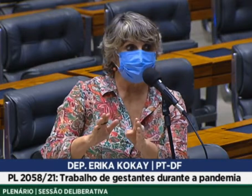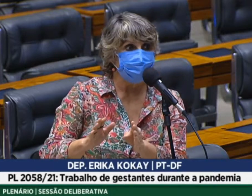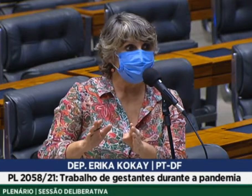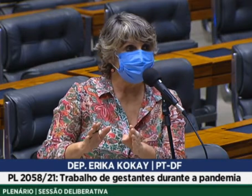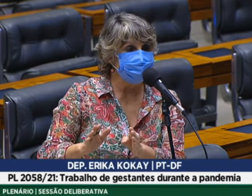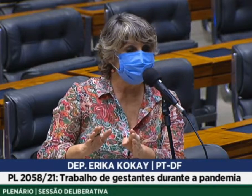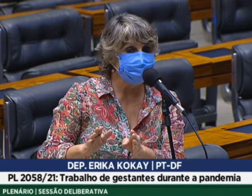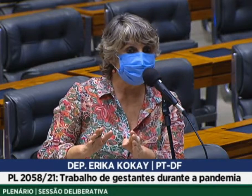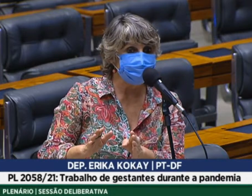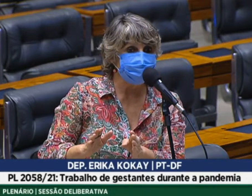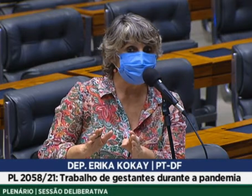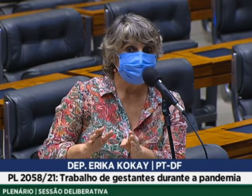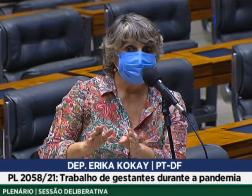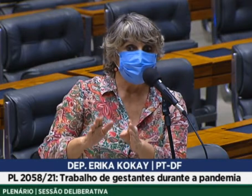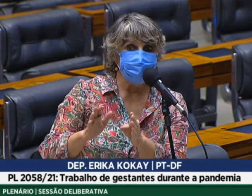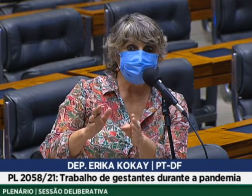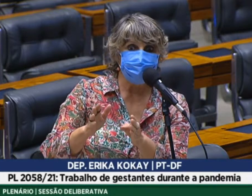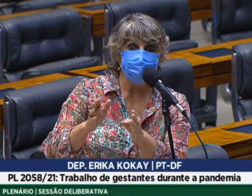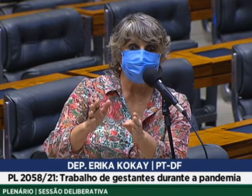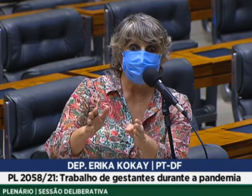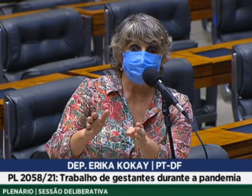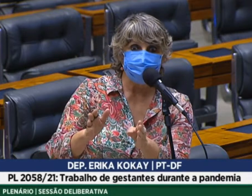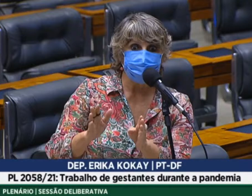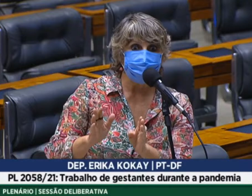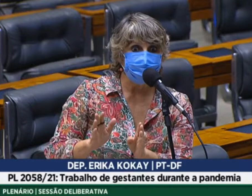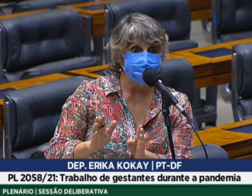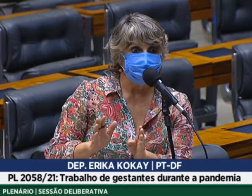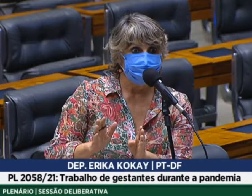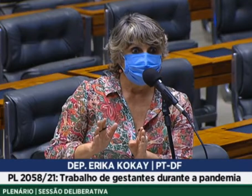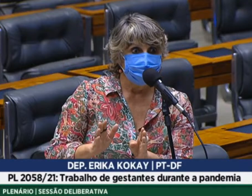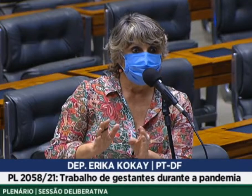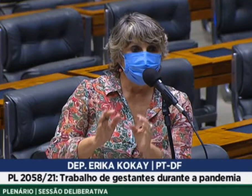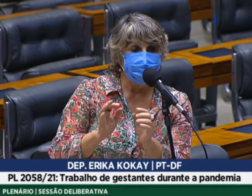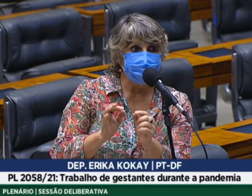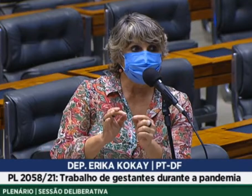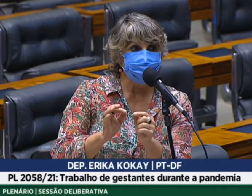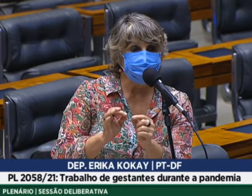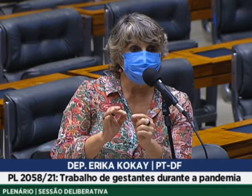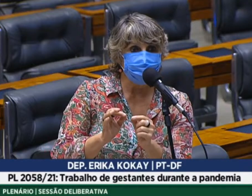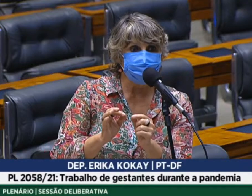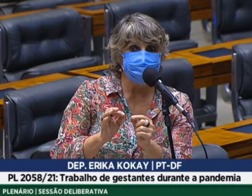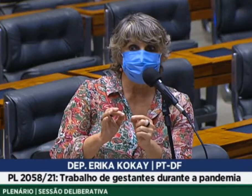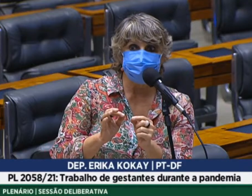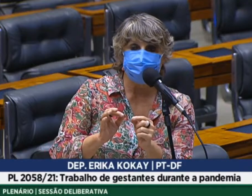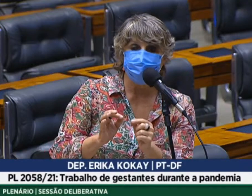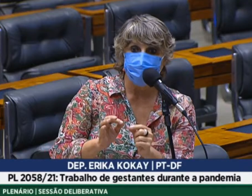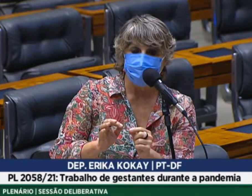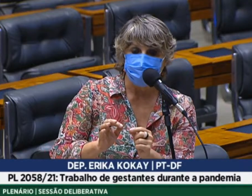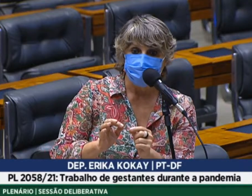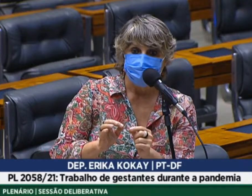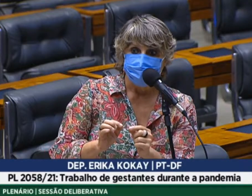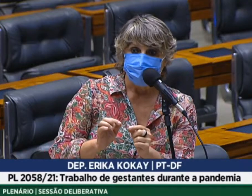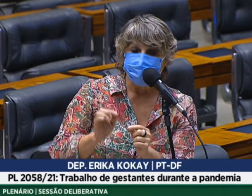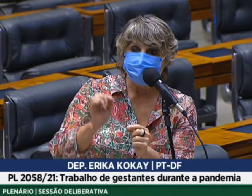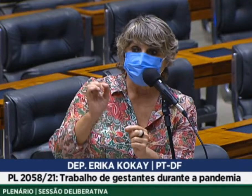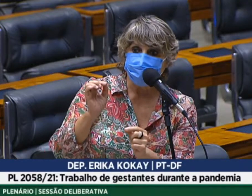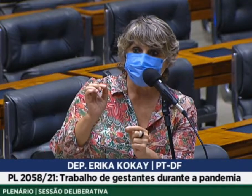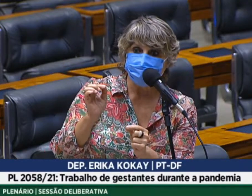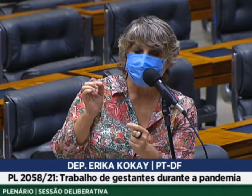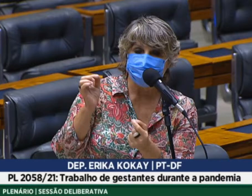IMUNIZADA POSSA VOLTAR AO TRABALHO. NUMA RELAÇÃO DE FORÇAS QUE É DESIGUAL. NÓS SABEMOS QUE A RELAÇÃO DE FORÇAS NÃO É A MESMA, ENTRE O EMPREGADOR E A EMPREGADA, OU